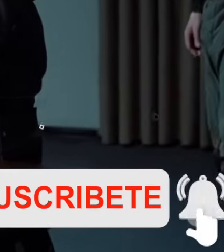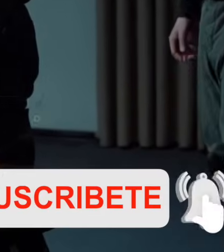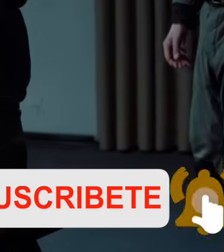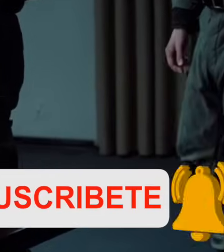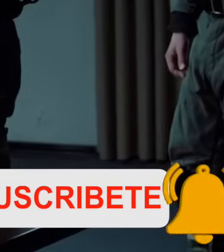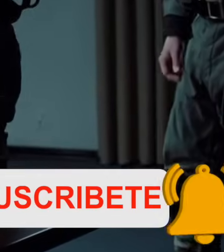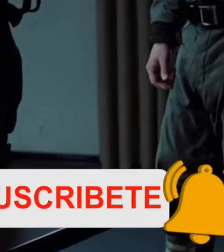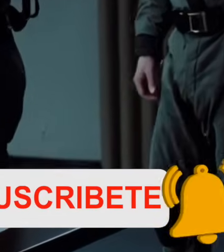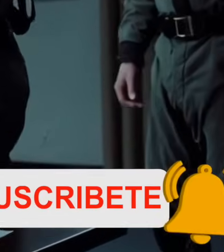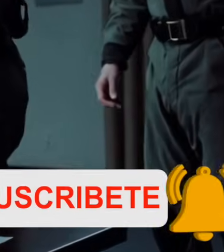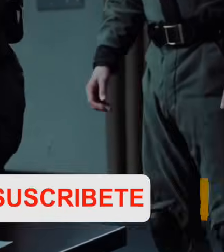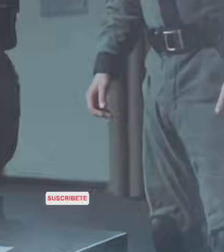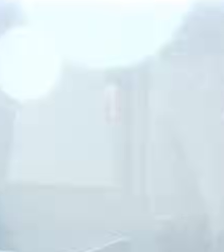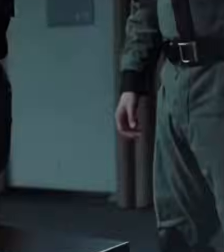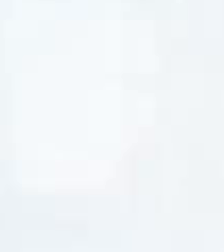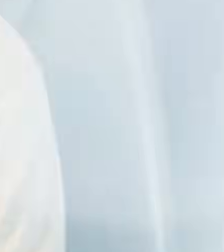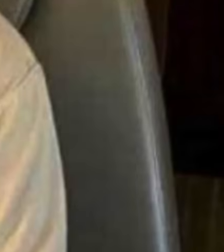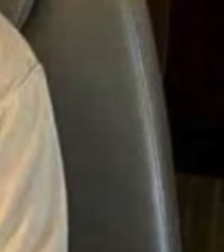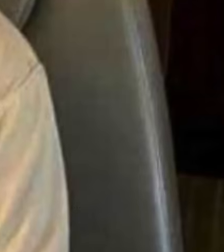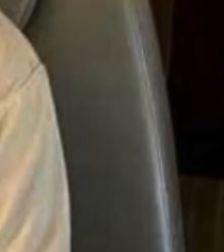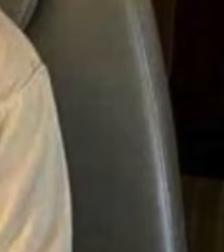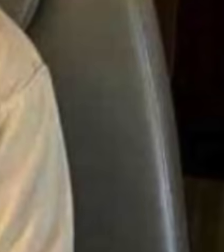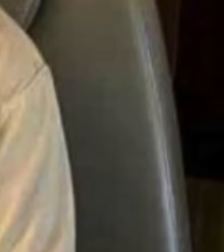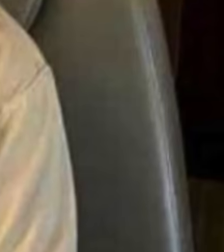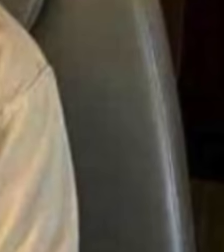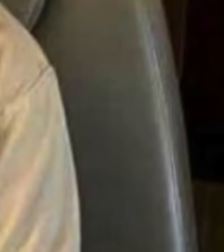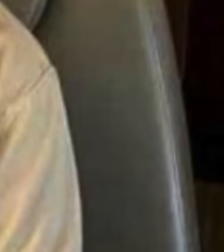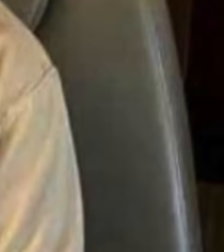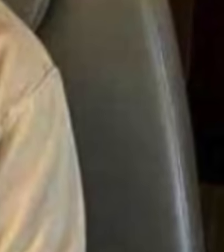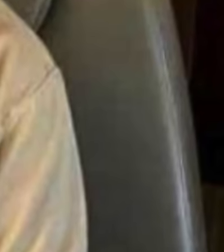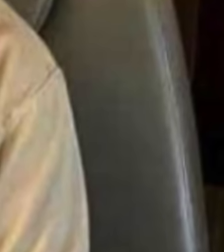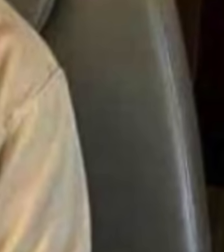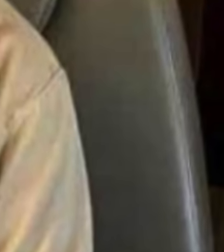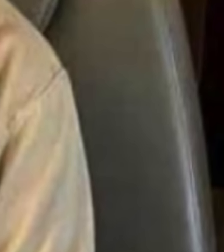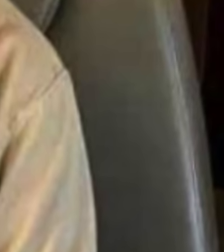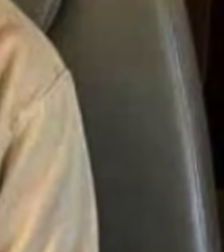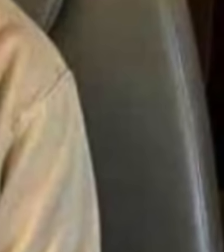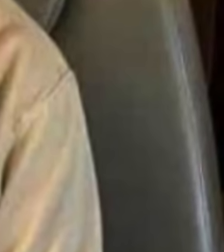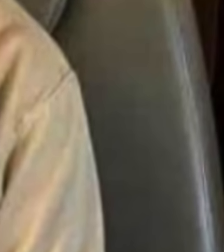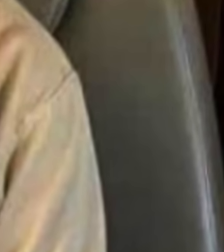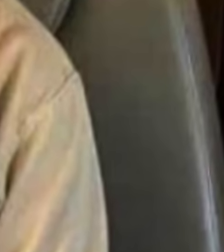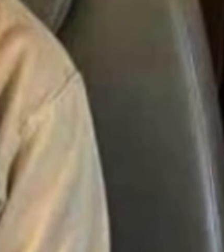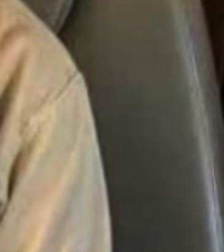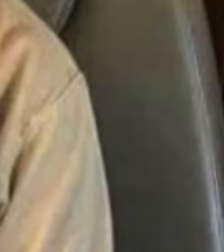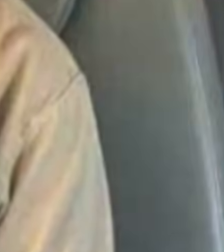el Chapo Guzmán y quien fue extraditado por México a Estados Unidos en septiembre de 2023